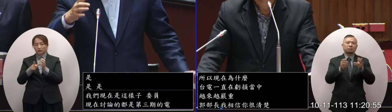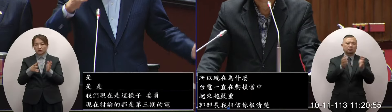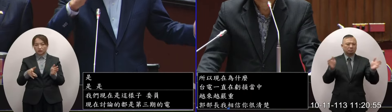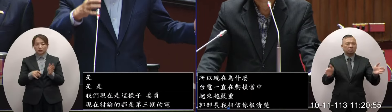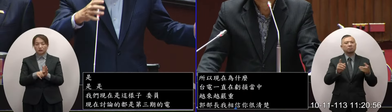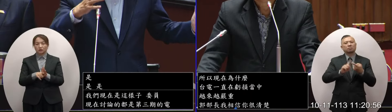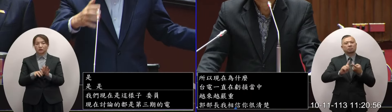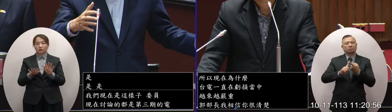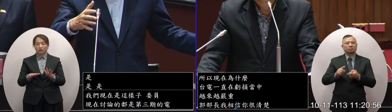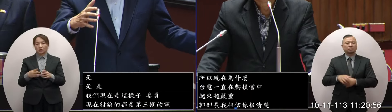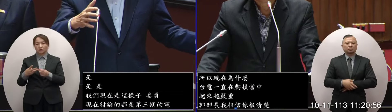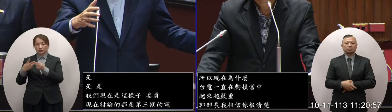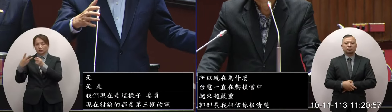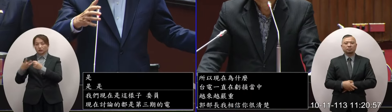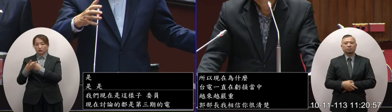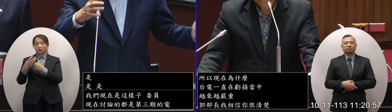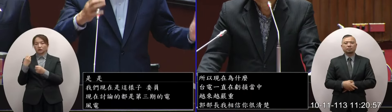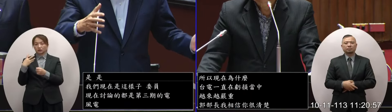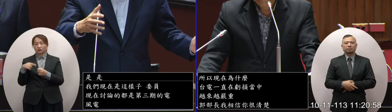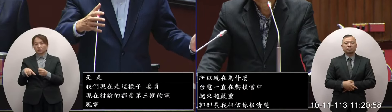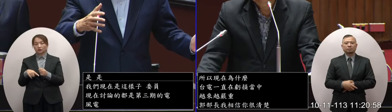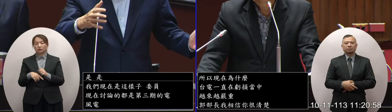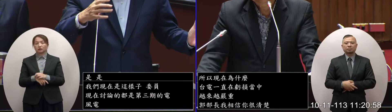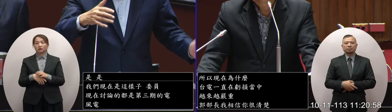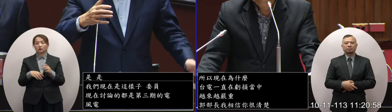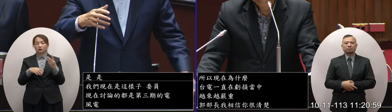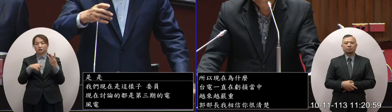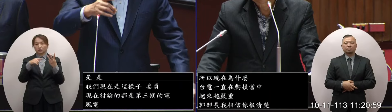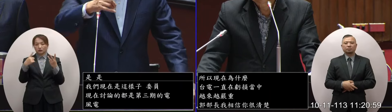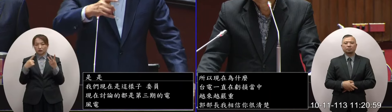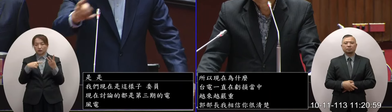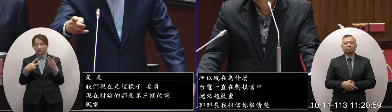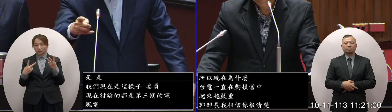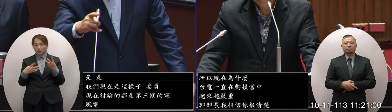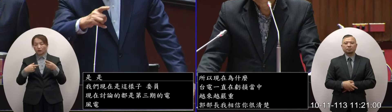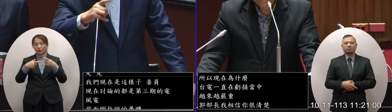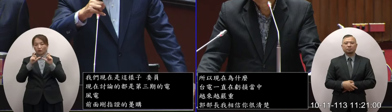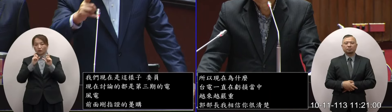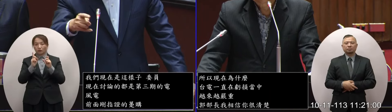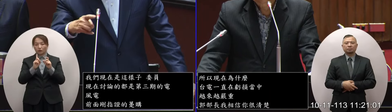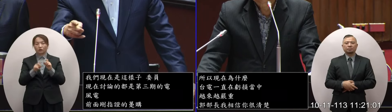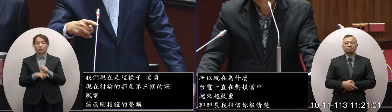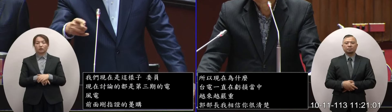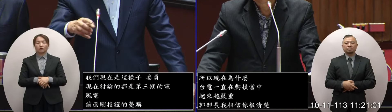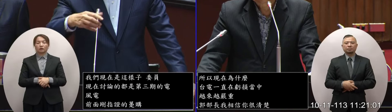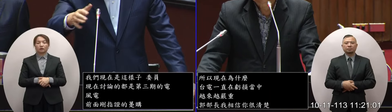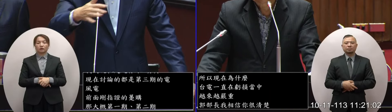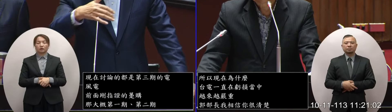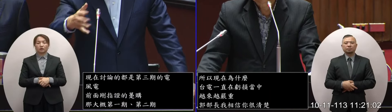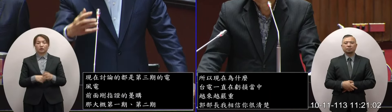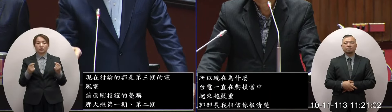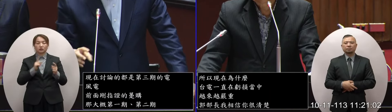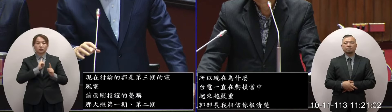但是我們現在是第三期 我們現在三之一 三之二 就是回到 這個就是自由交易的